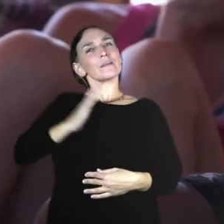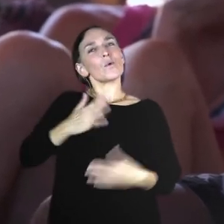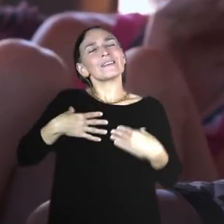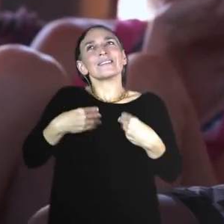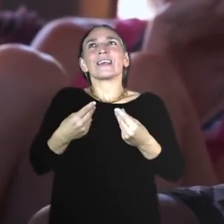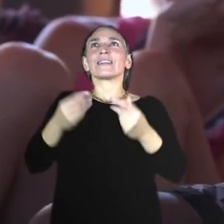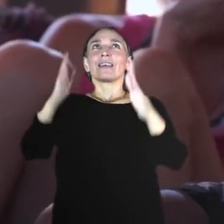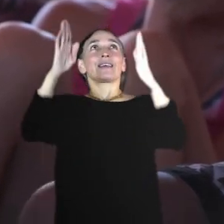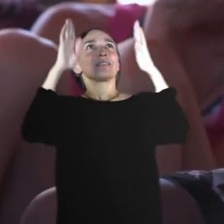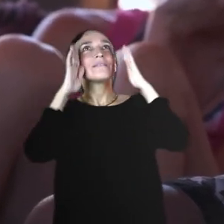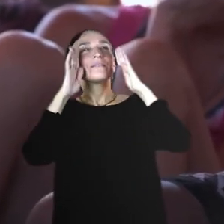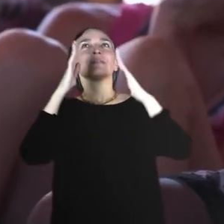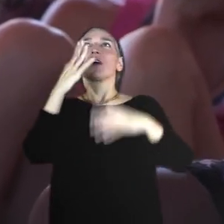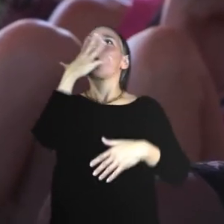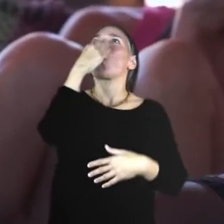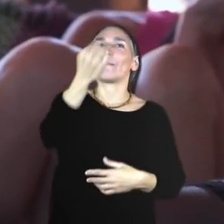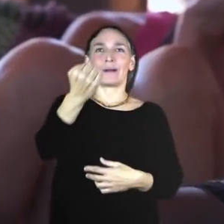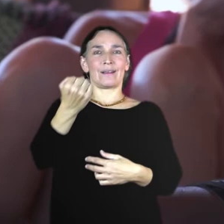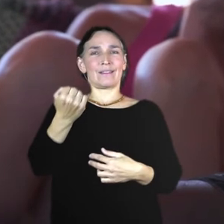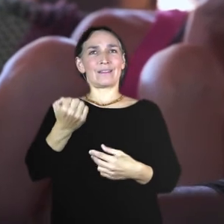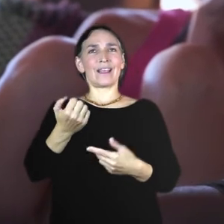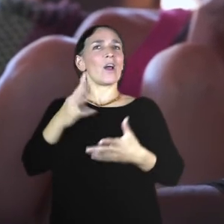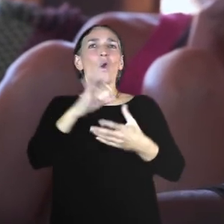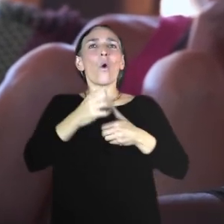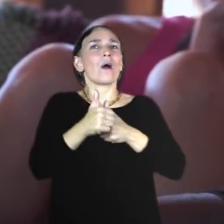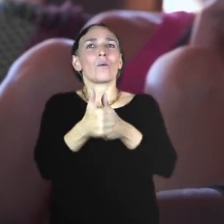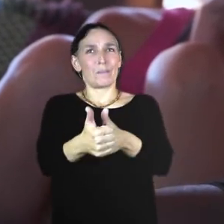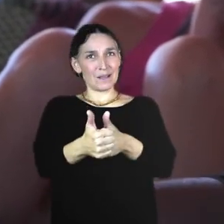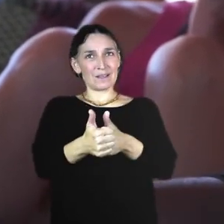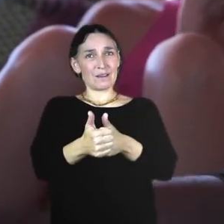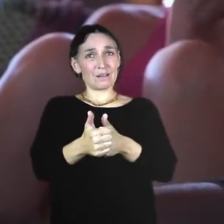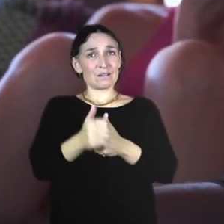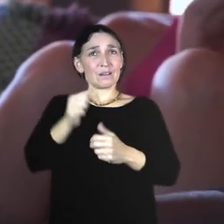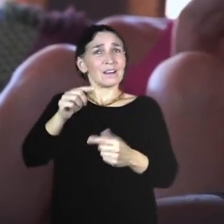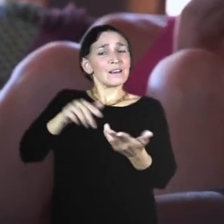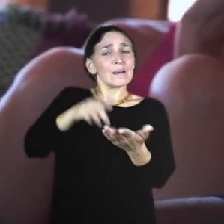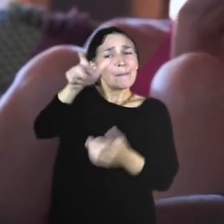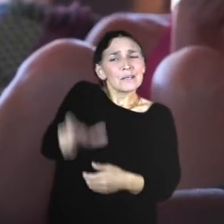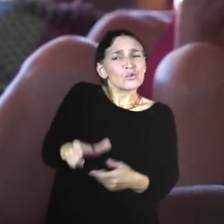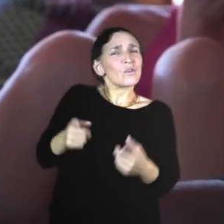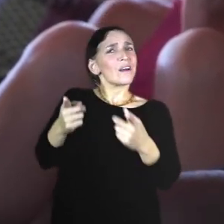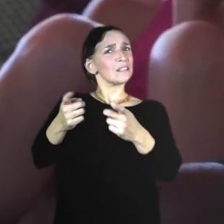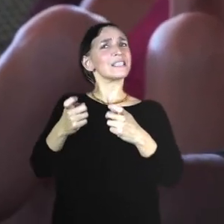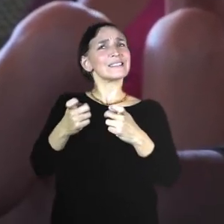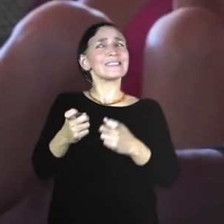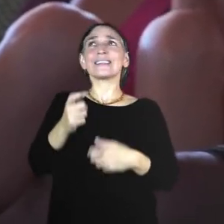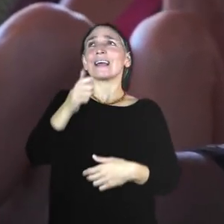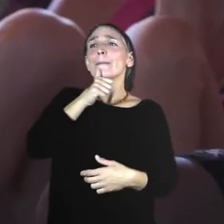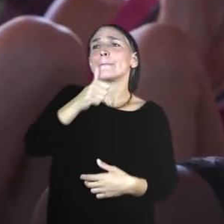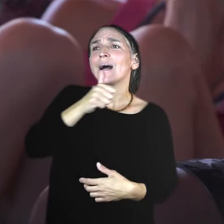comprendida o simplemente acompañarla. A lo mejor es una persona que necesita tomarse un mate con vos